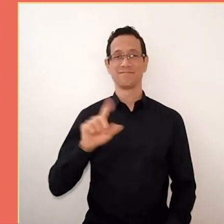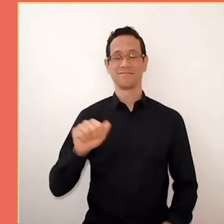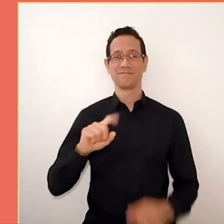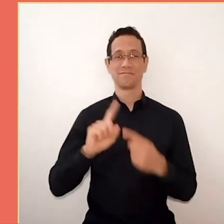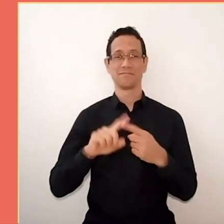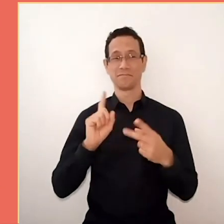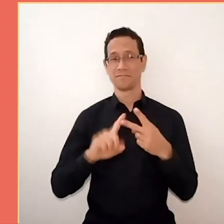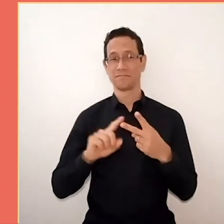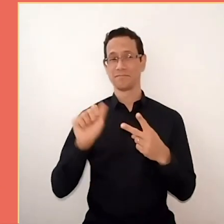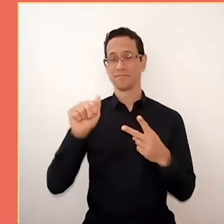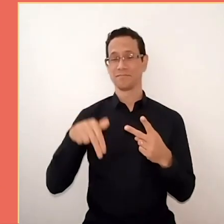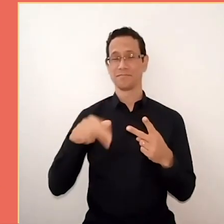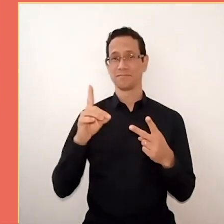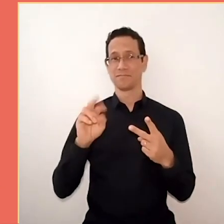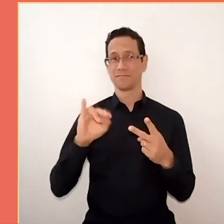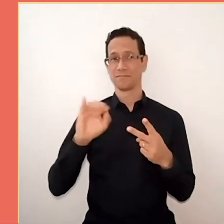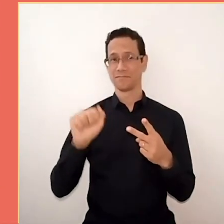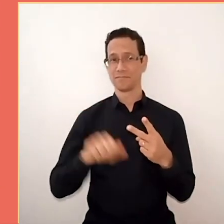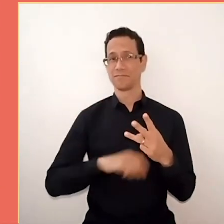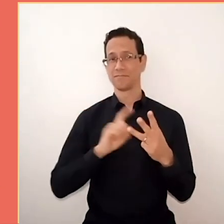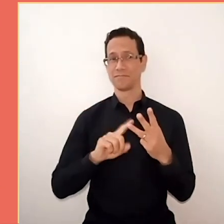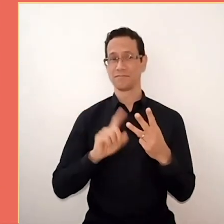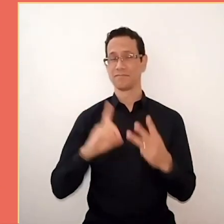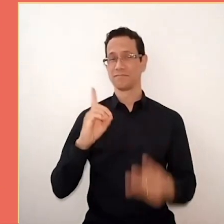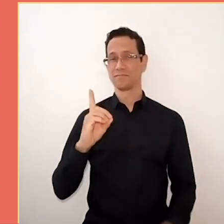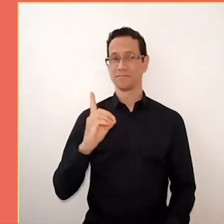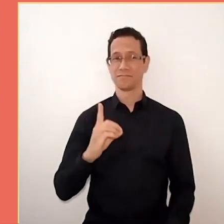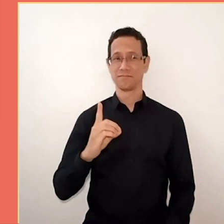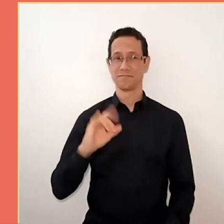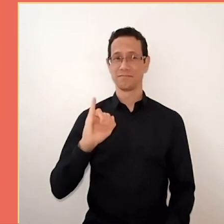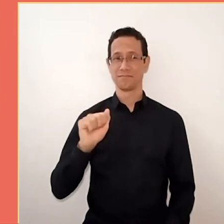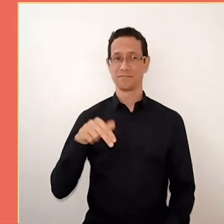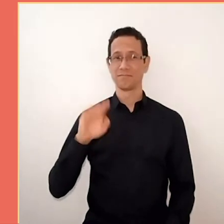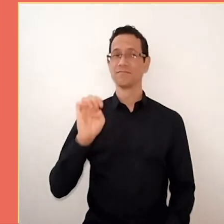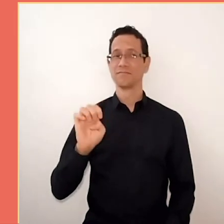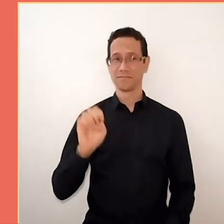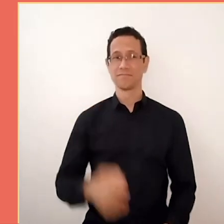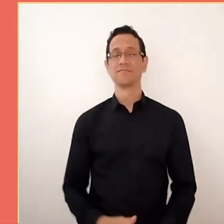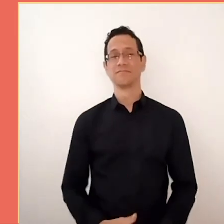e queria chamar a Diane, se estiverem aqui. Eu vou falar rapidinho,